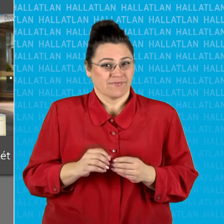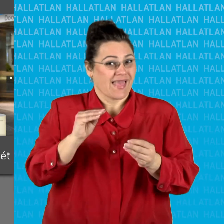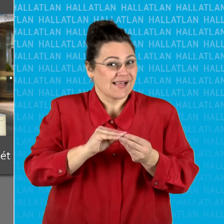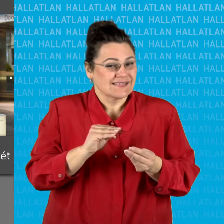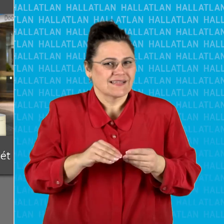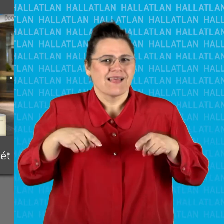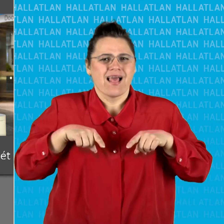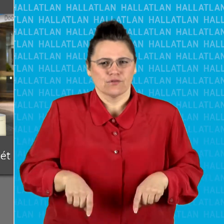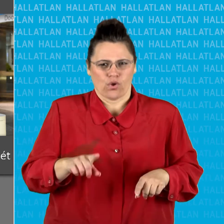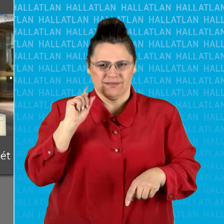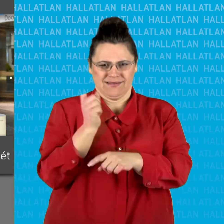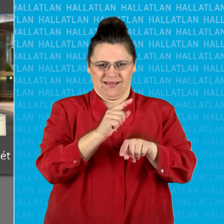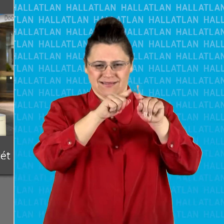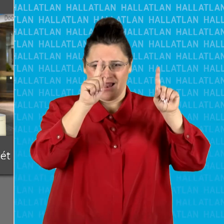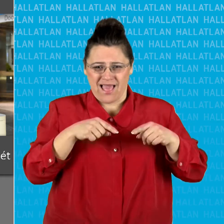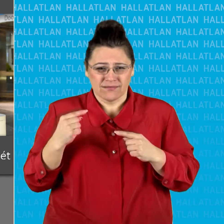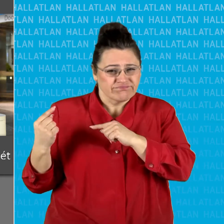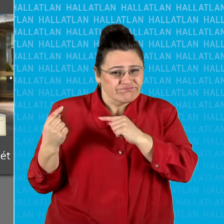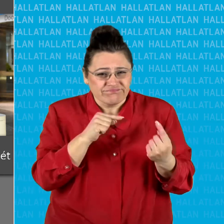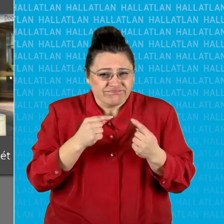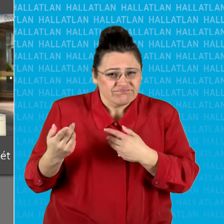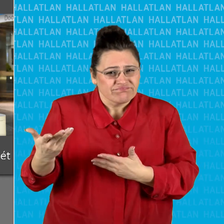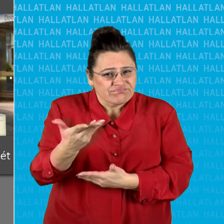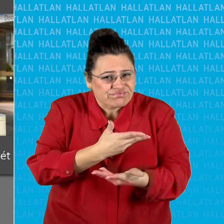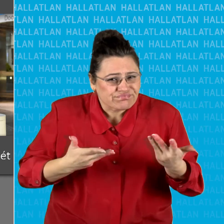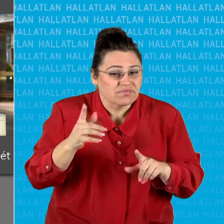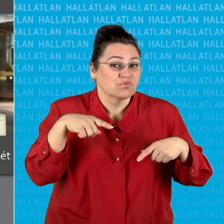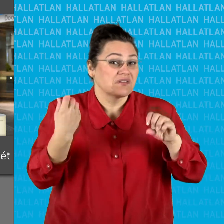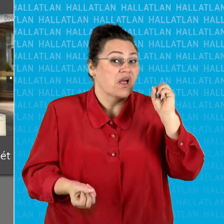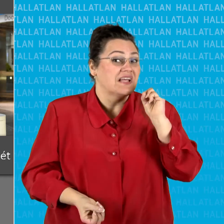Az elnöki rendelet jogszerűségének megvitatása után dől el,